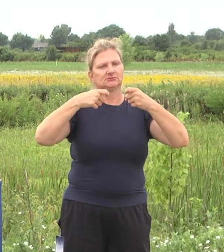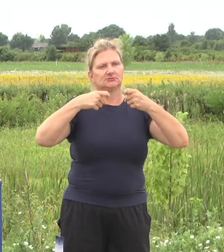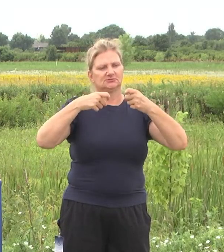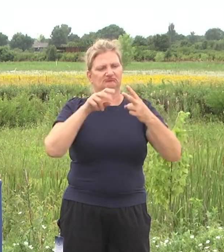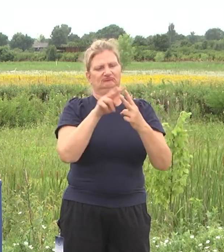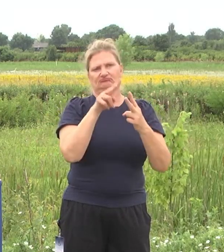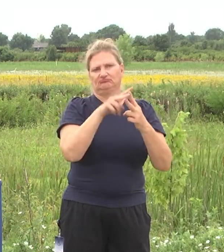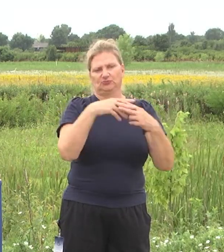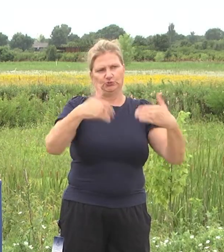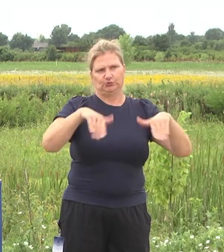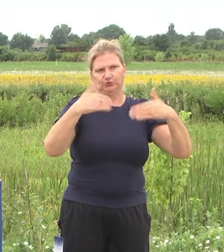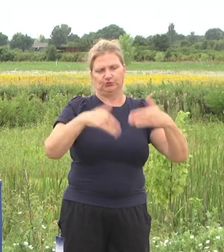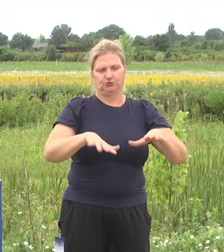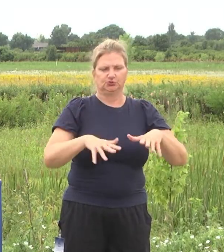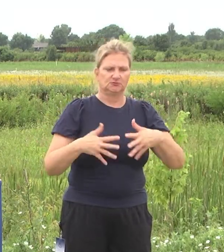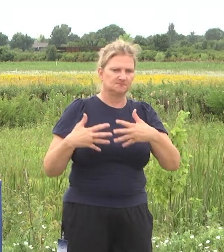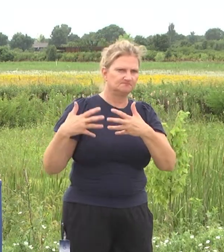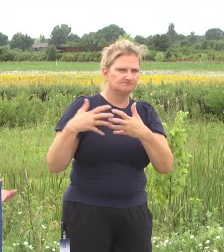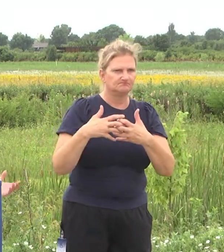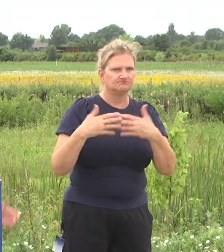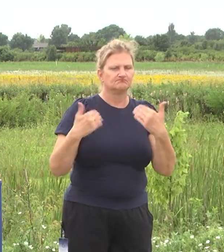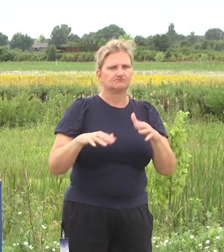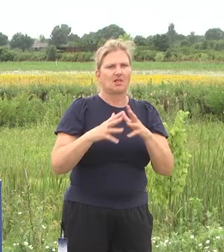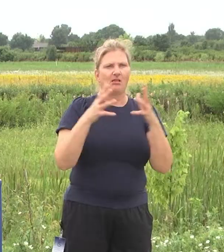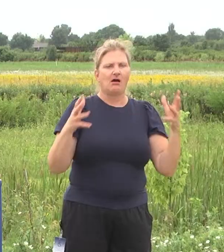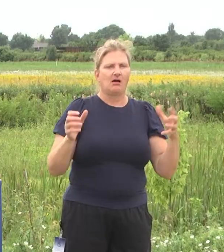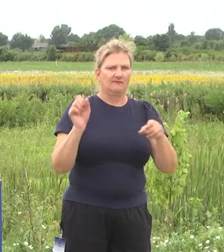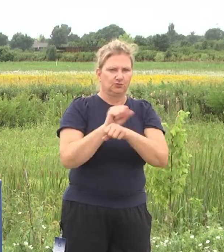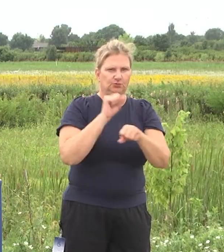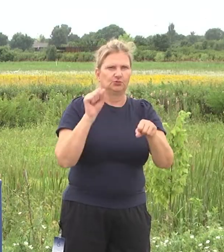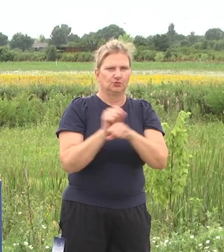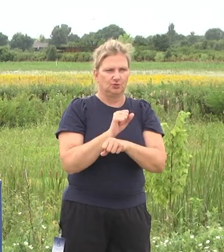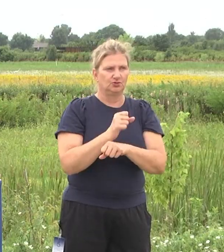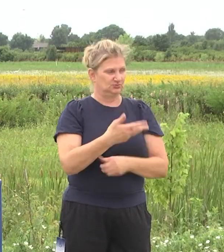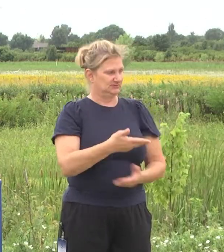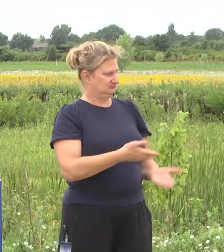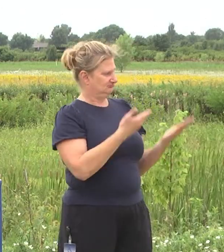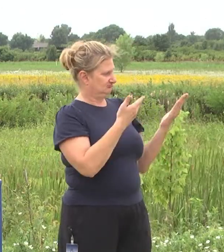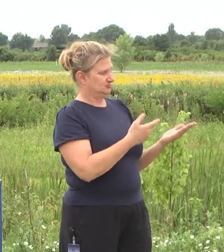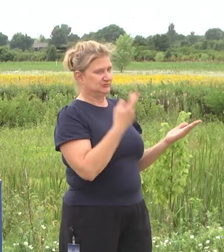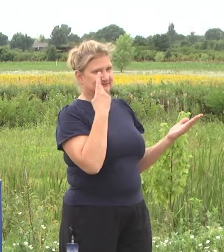en marcha el trabajo e hicieron un gran trabajo. Creo que los resultados hablan por sí solos. A continuación,